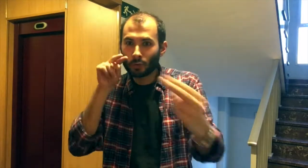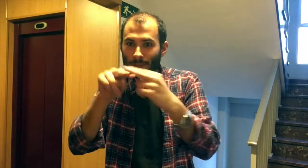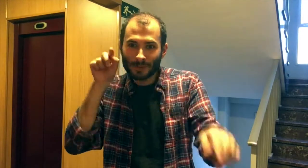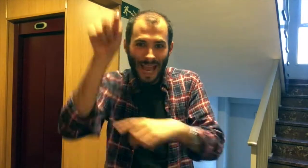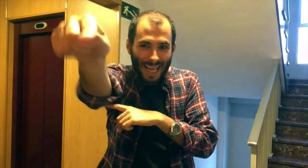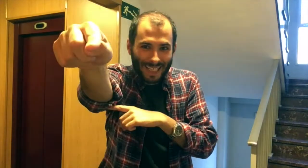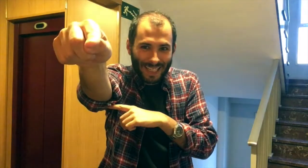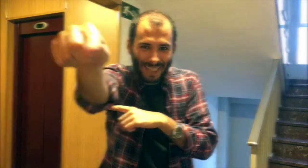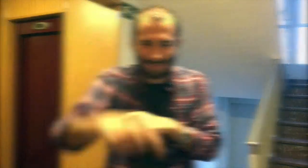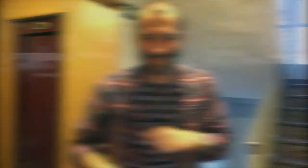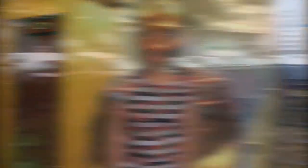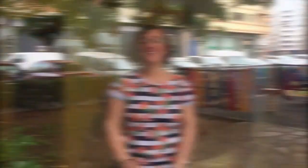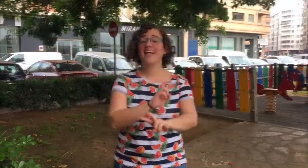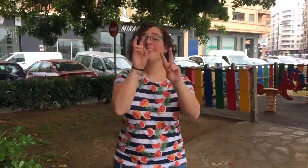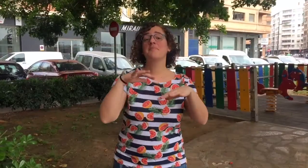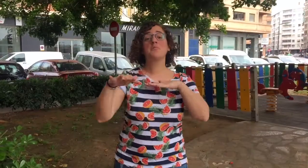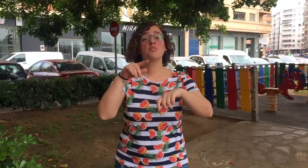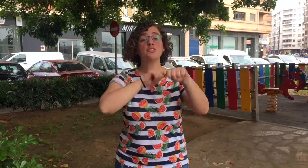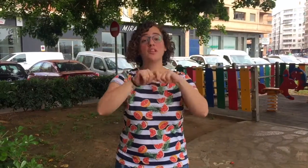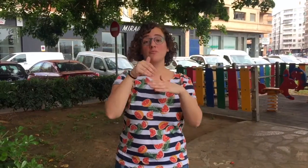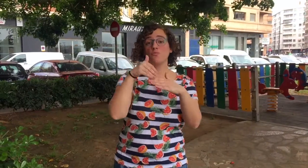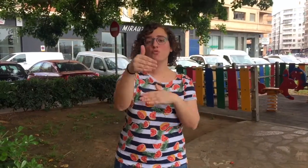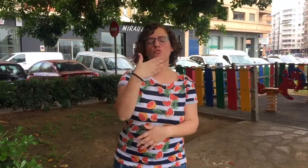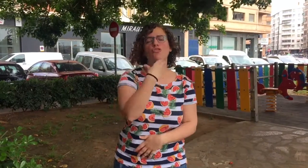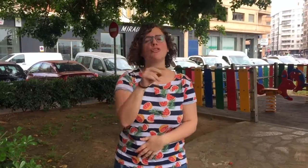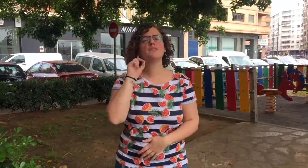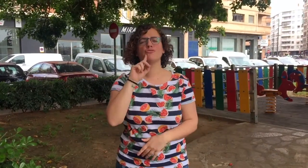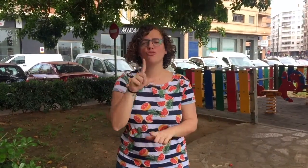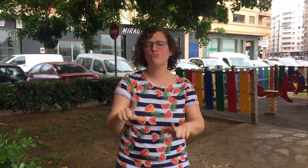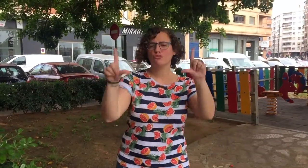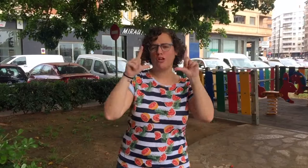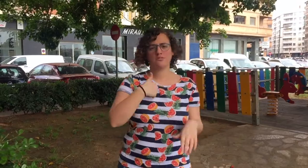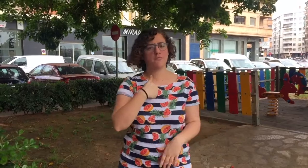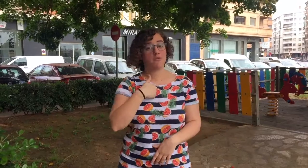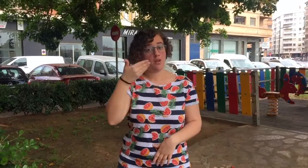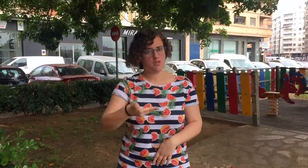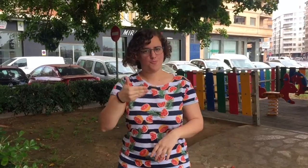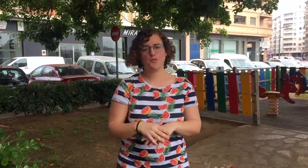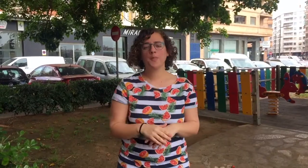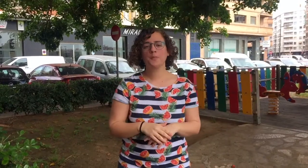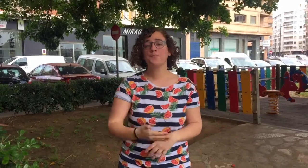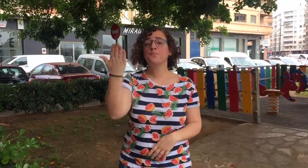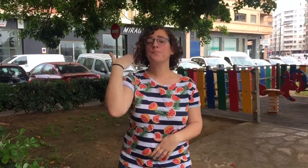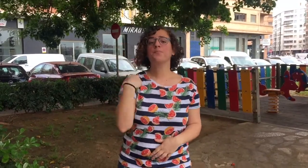¡Nos vemos allí! En el futuro del movimiento asociativo, la juventud sorda ha de tener su protagonismo, ya que su papel es y será relevante.